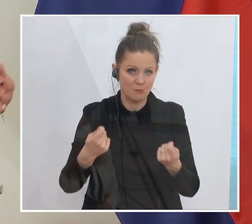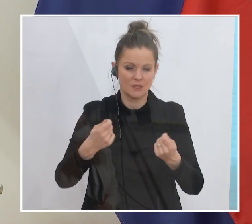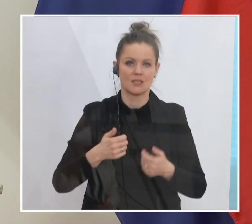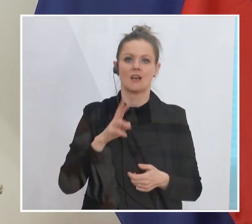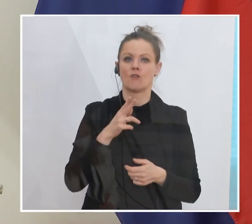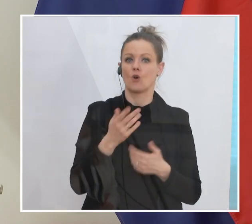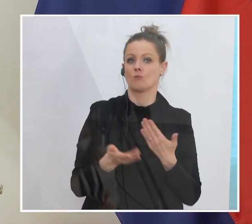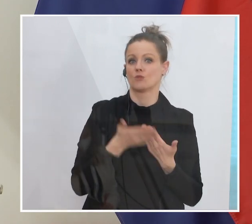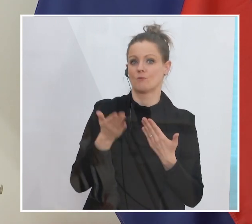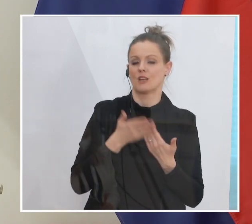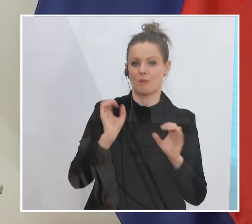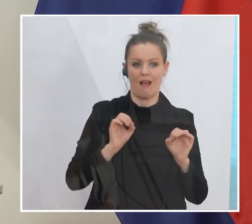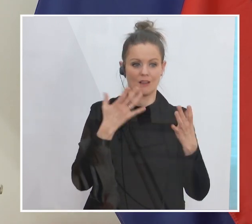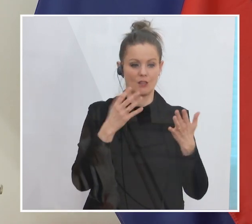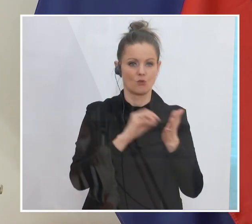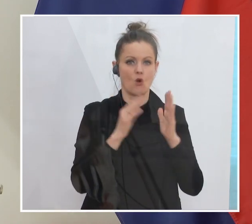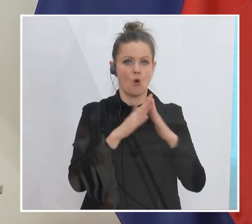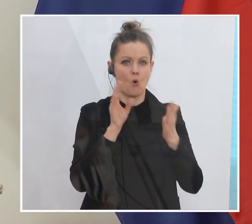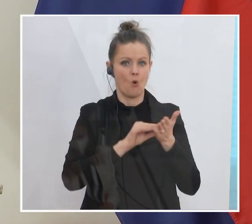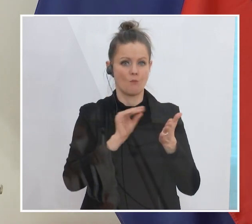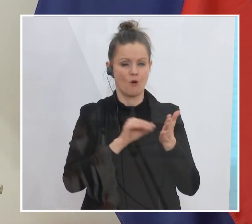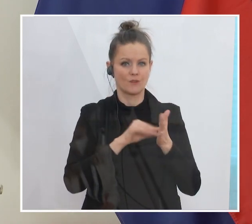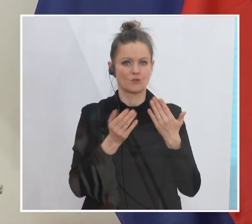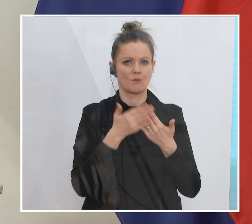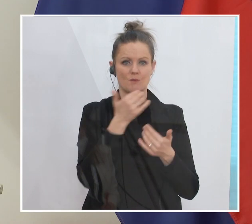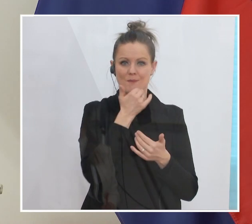beispielsweise aktuell auch noch im Homeoffice. Also das Mittagsgeschäft ist bei weitem nicht so,